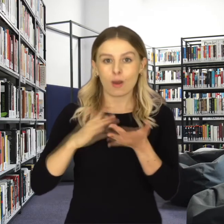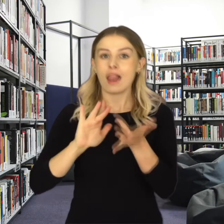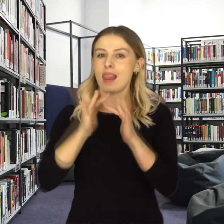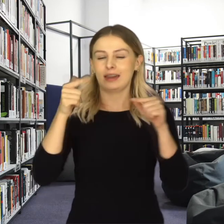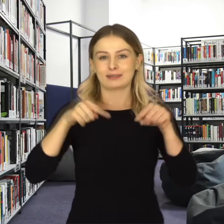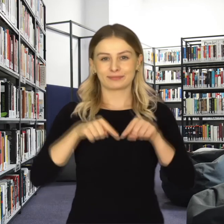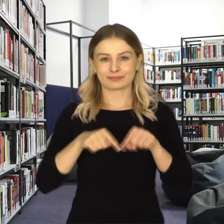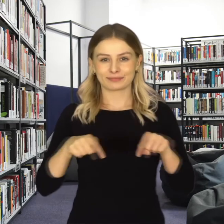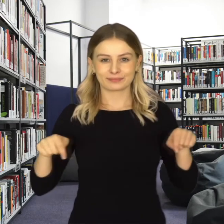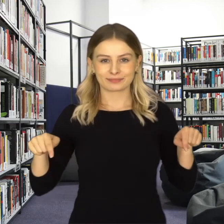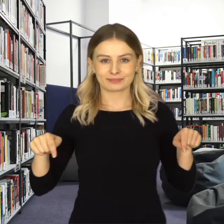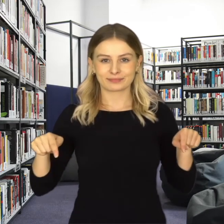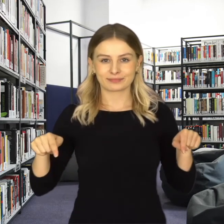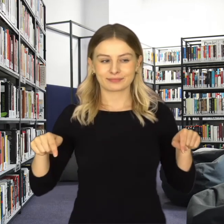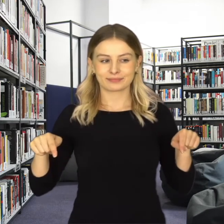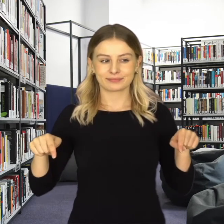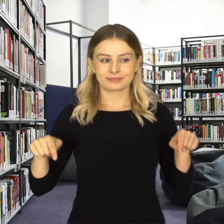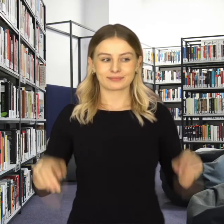www.wbpg.org.pl